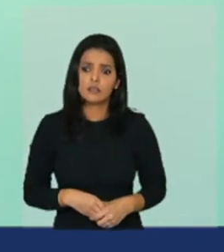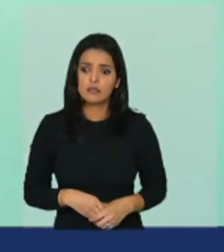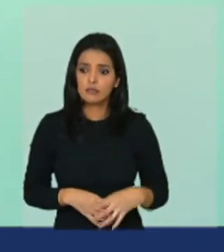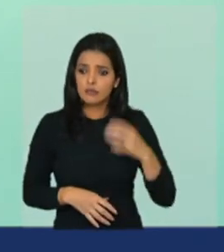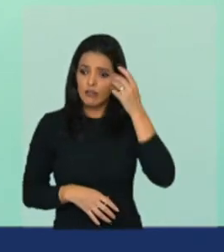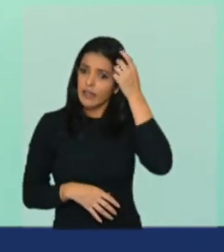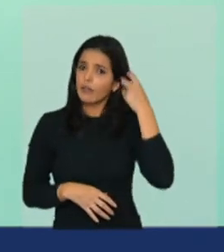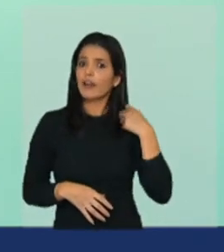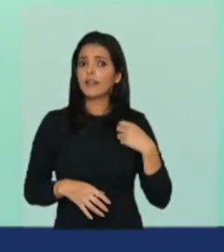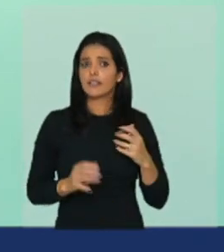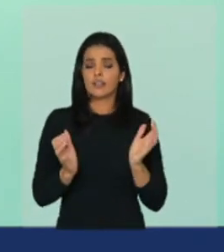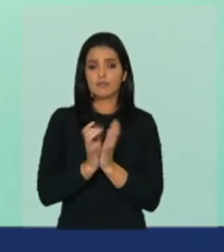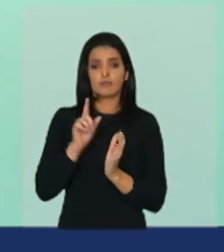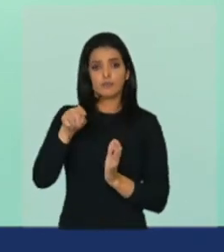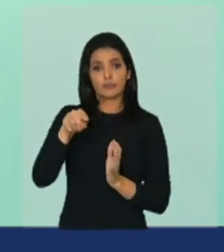REGULADAS ENTRE AS PESSOAS QUE